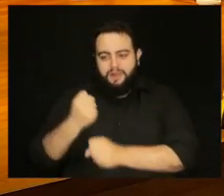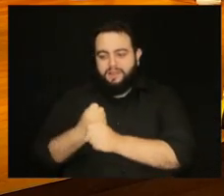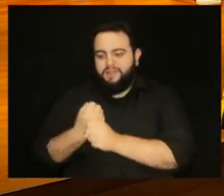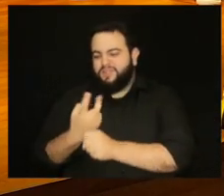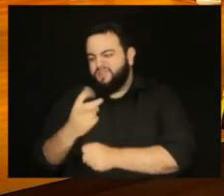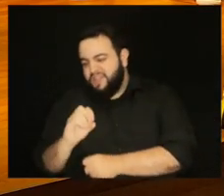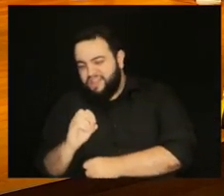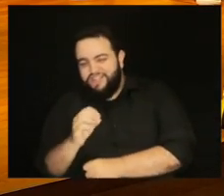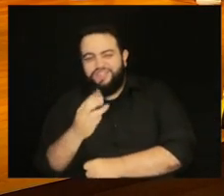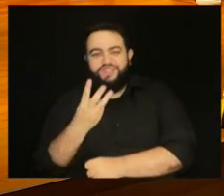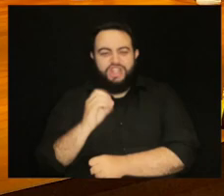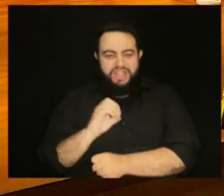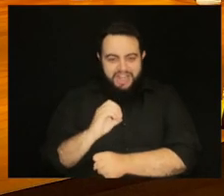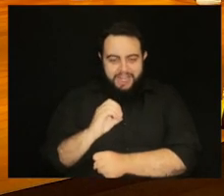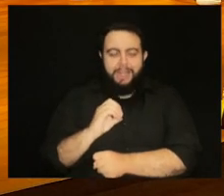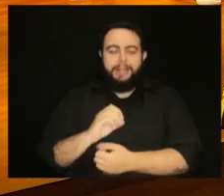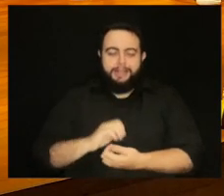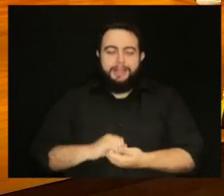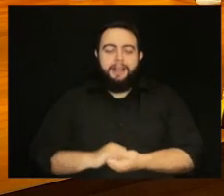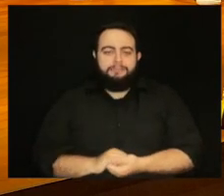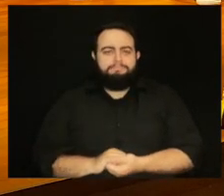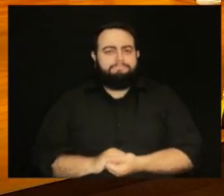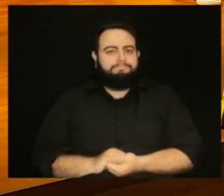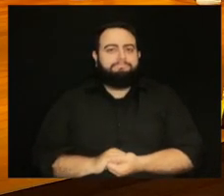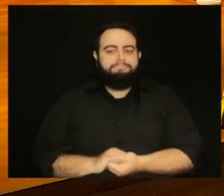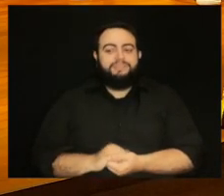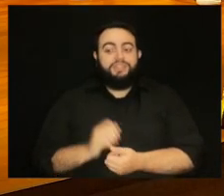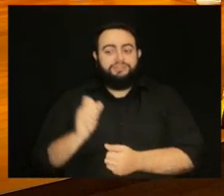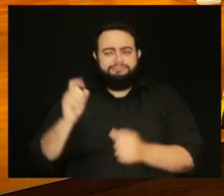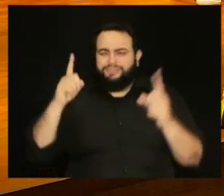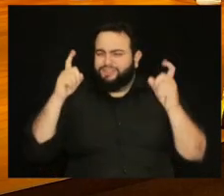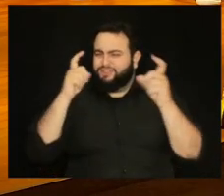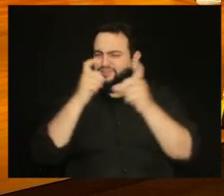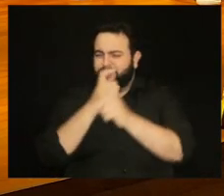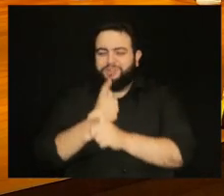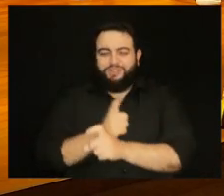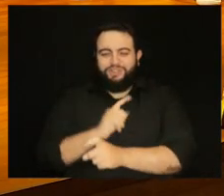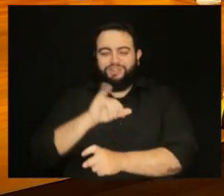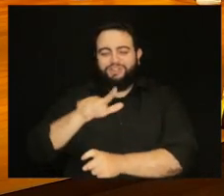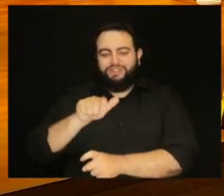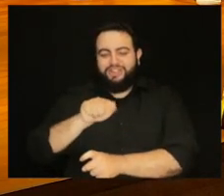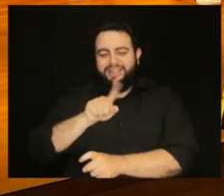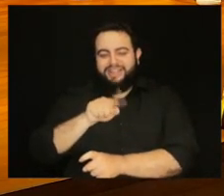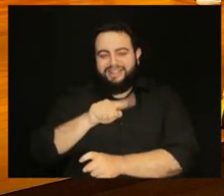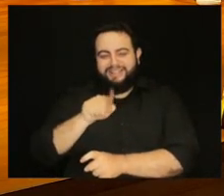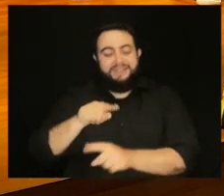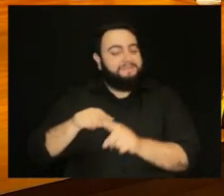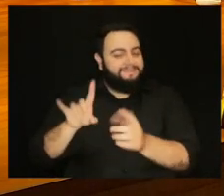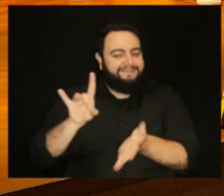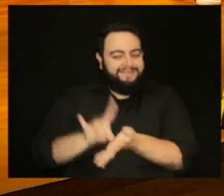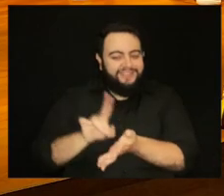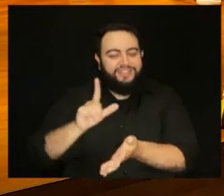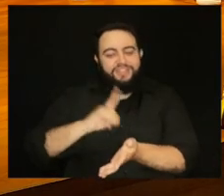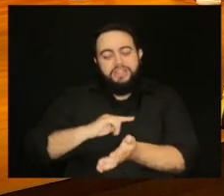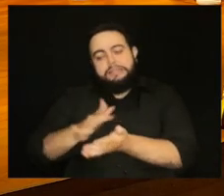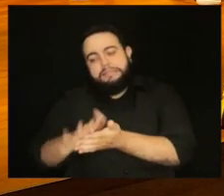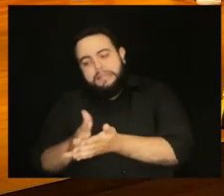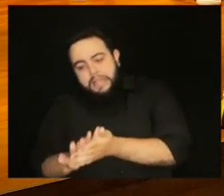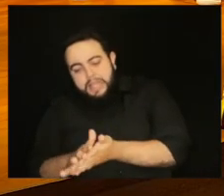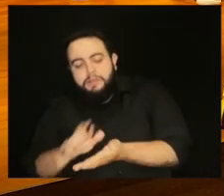caras dificilmente tocavam Jazz. Eles tocavam samba maxixe valsa polca, mas com esse formato de